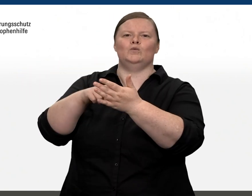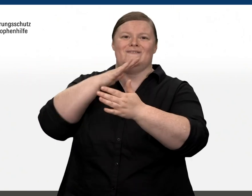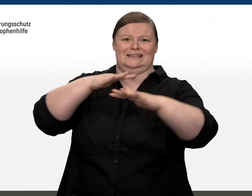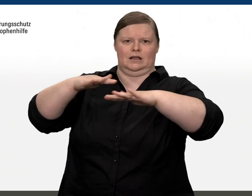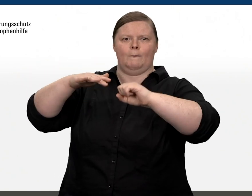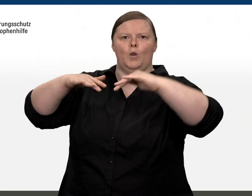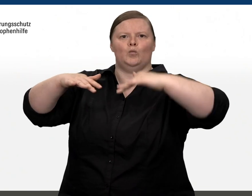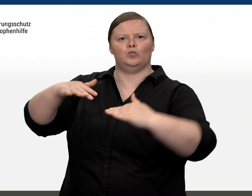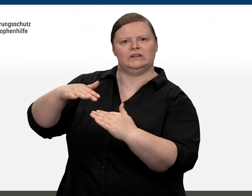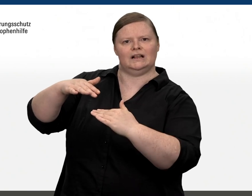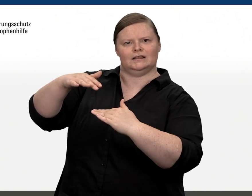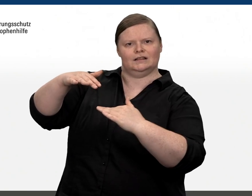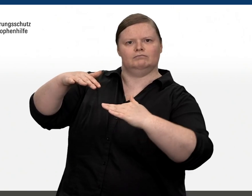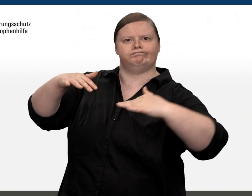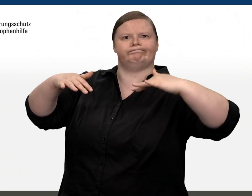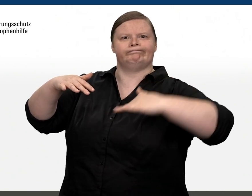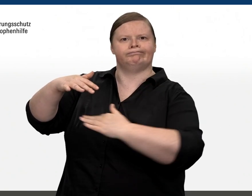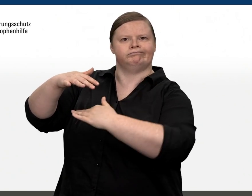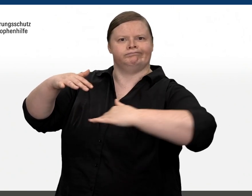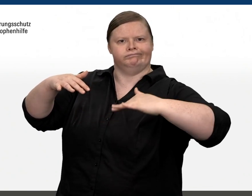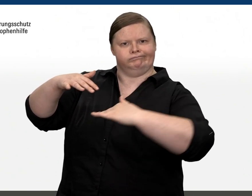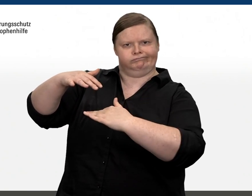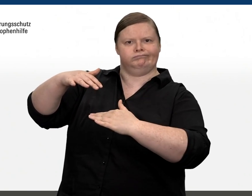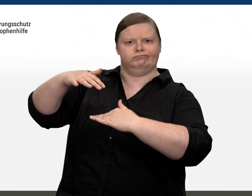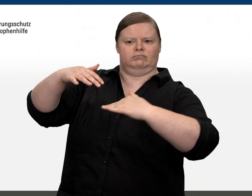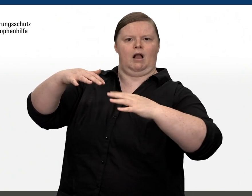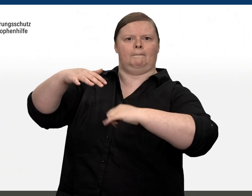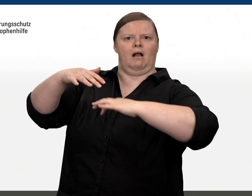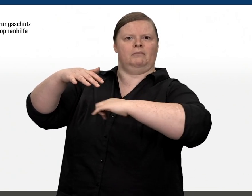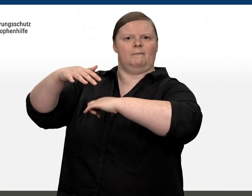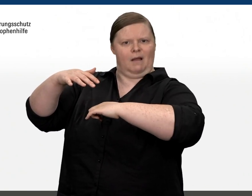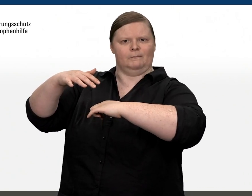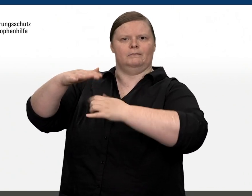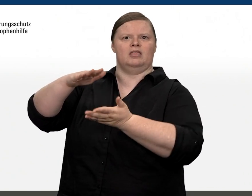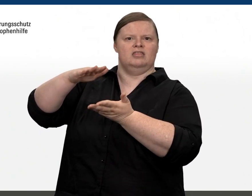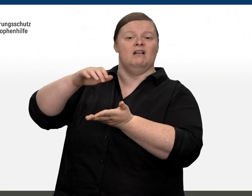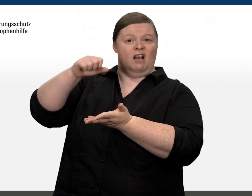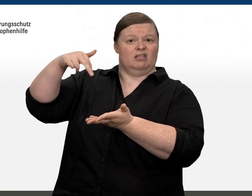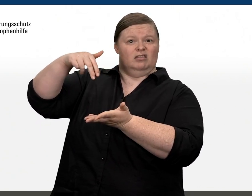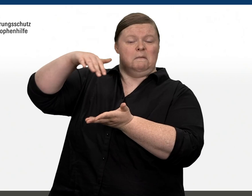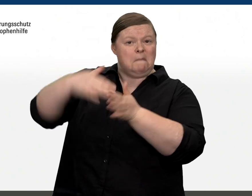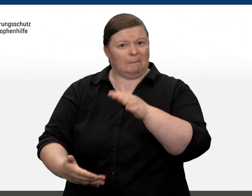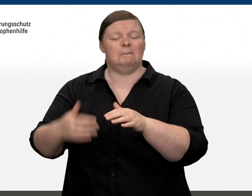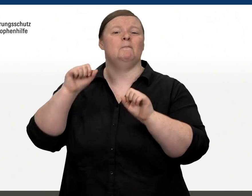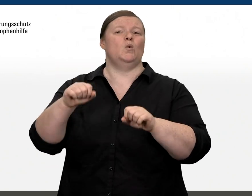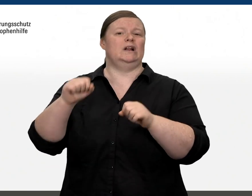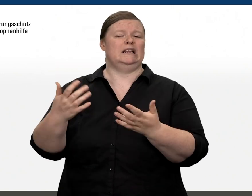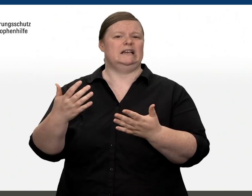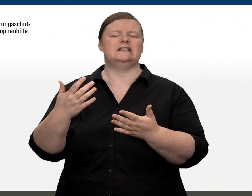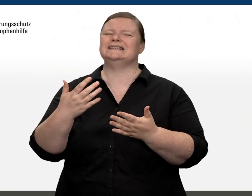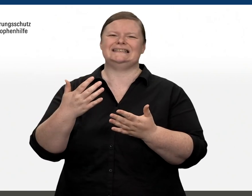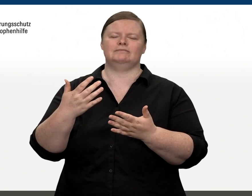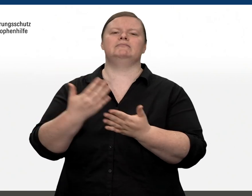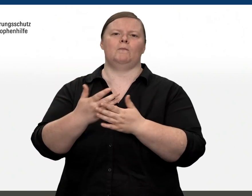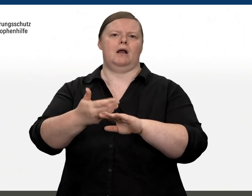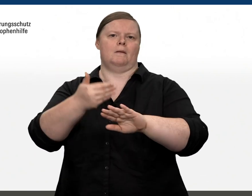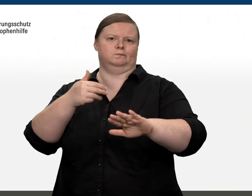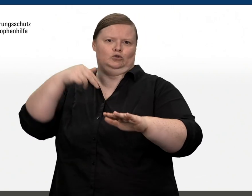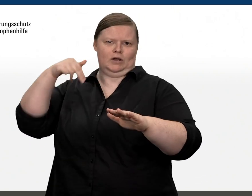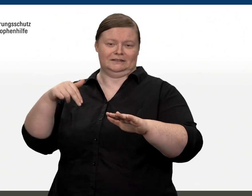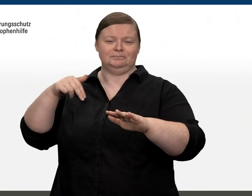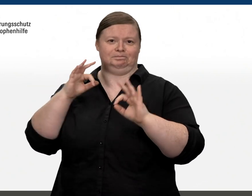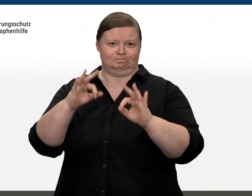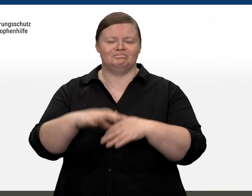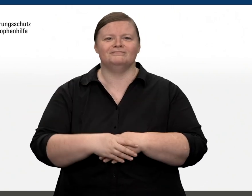Diese könnte stark unterspült und somit einsturzgefährdet sein.